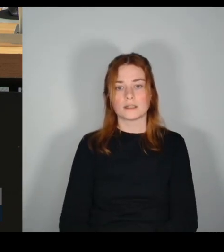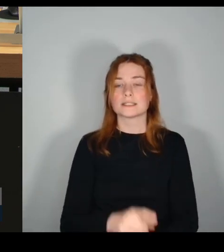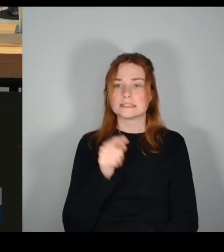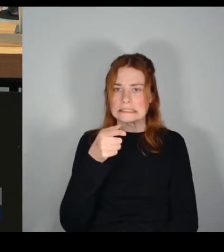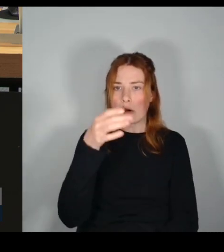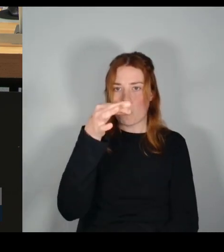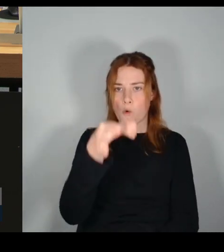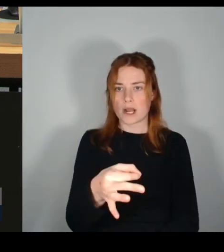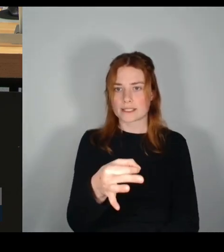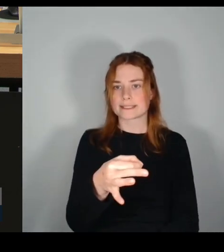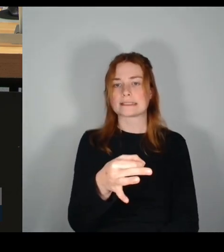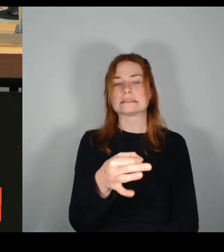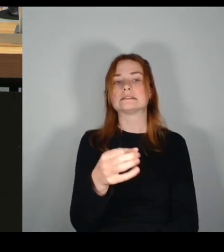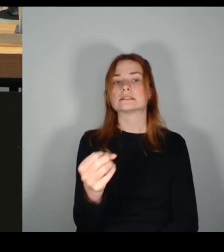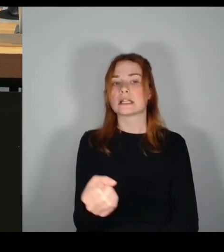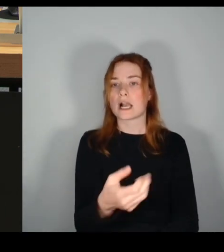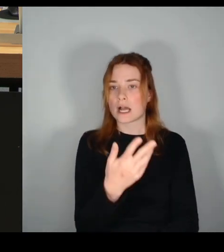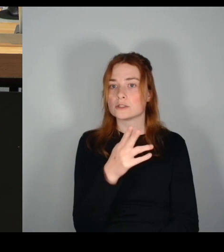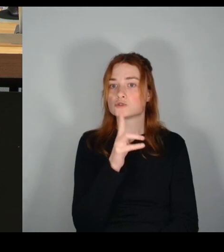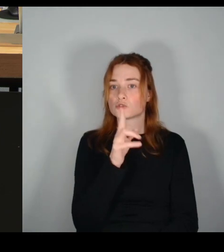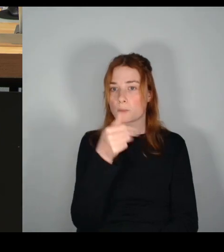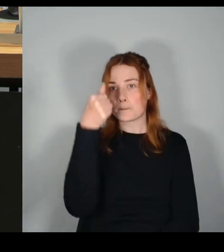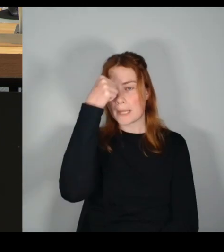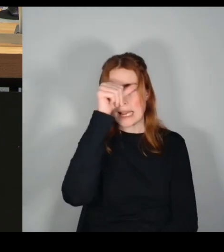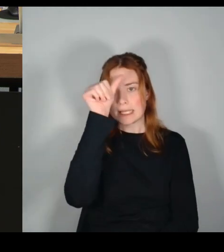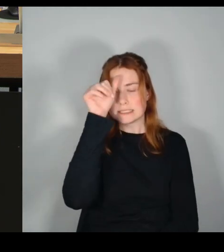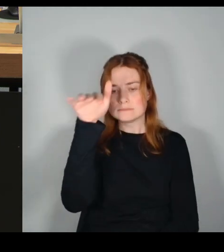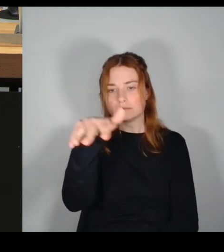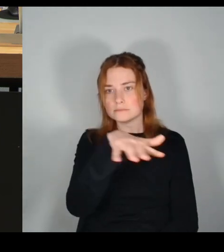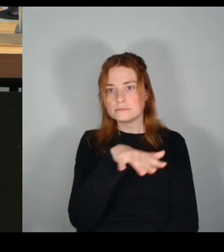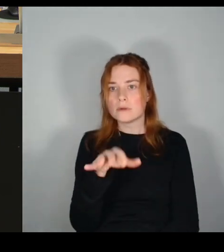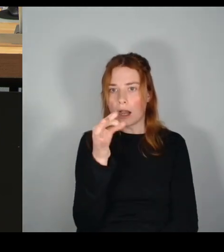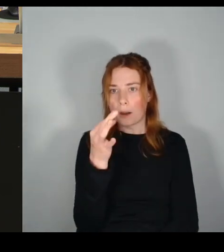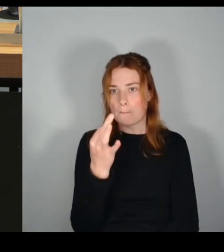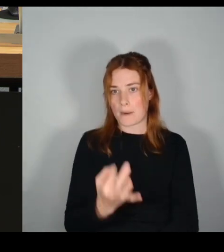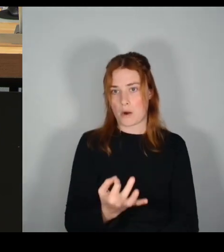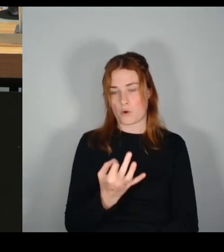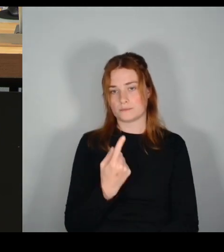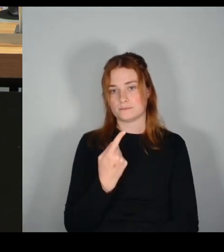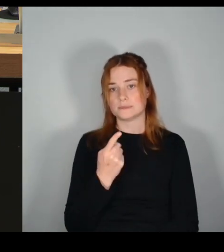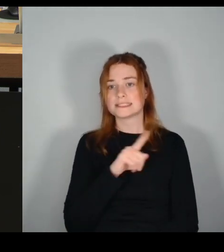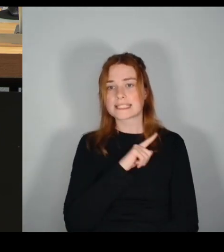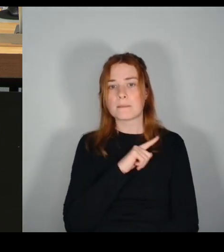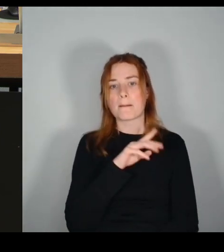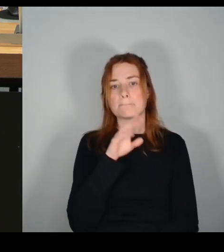mal, ich bin ja in Pankow, Prenzlauer Berg geboren und aufgewachsen, das Tuntenhaus gehört zu Berlin genauso.